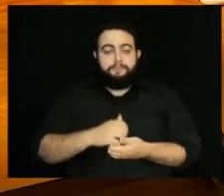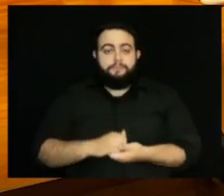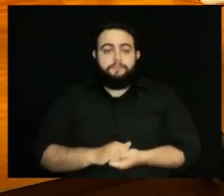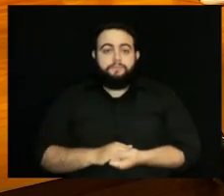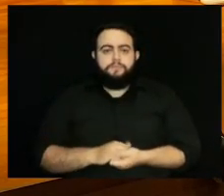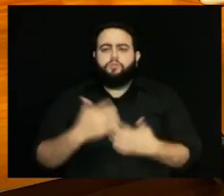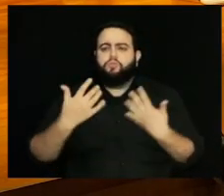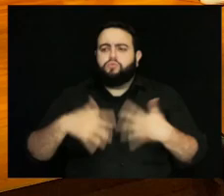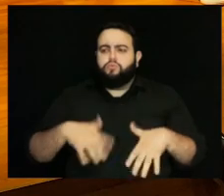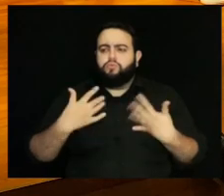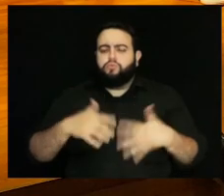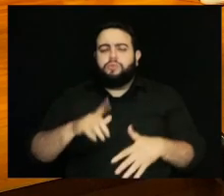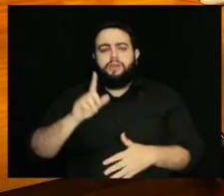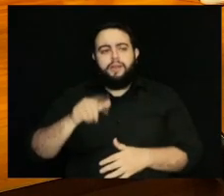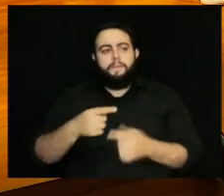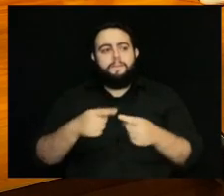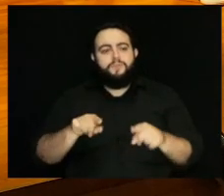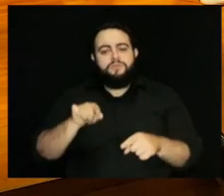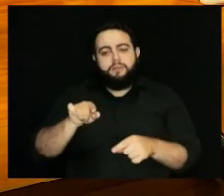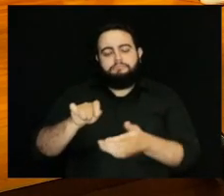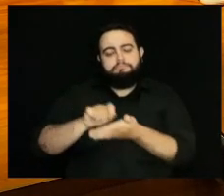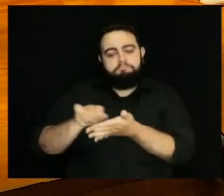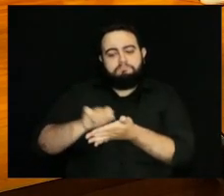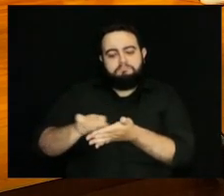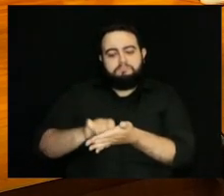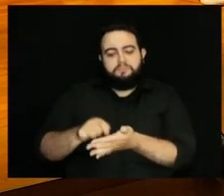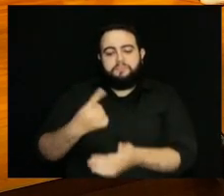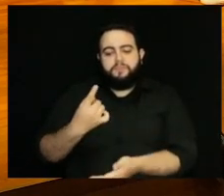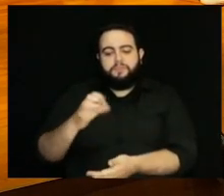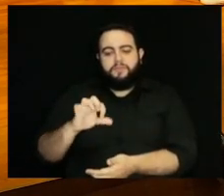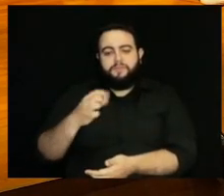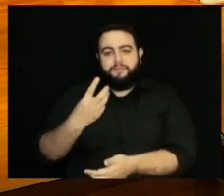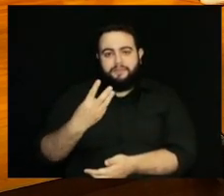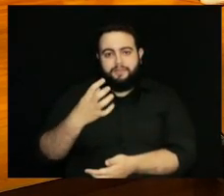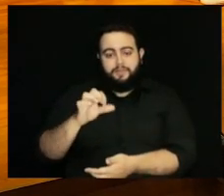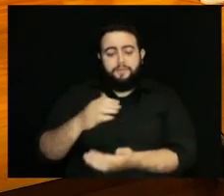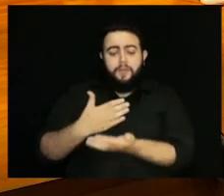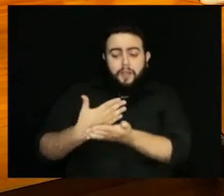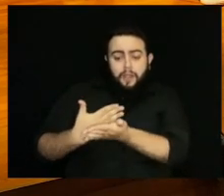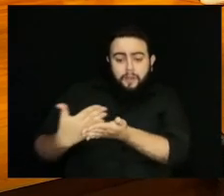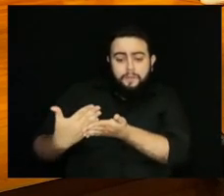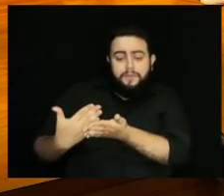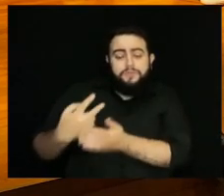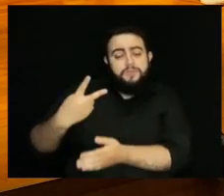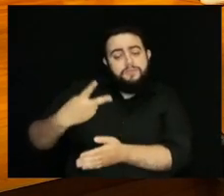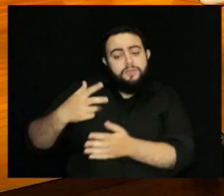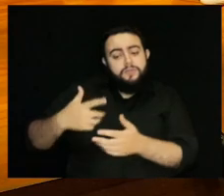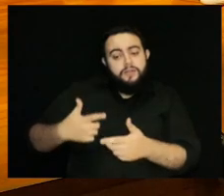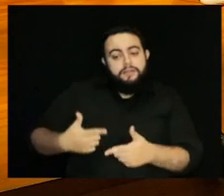senhora, que é uma música que ele compôs em 1939, quando começou a Segunda Guerra Mundial.